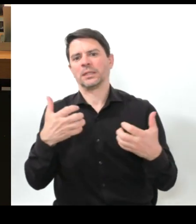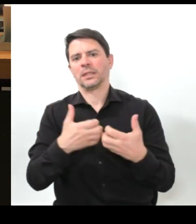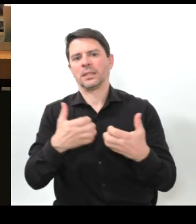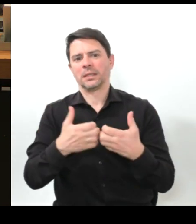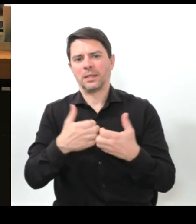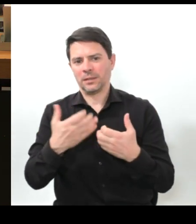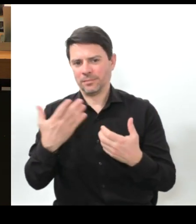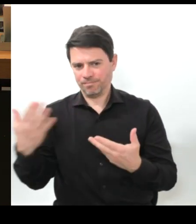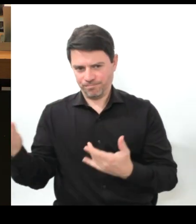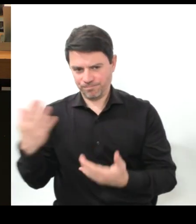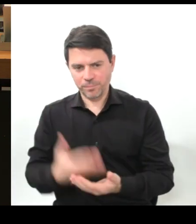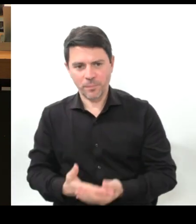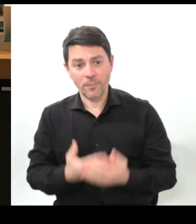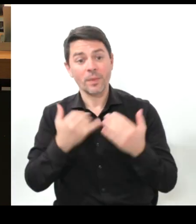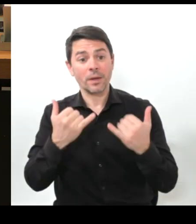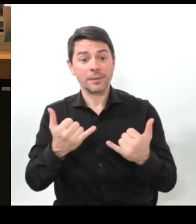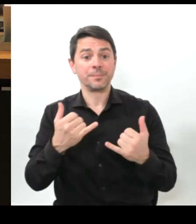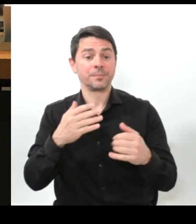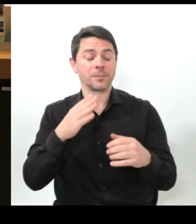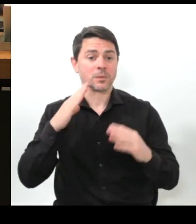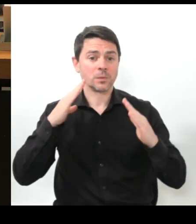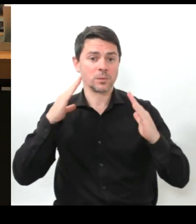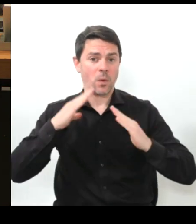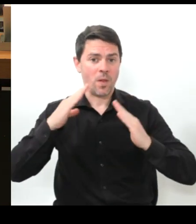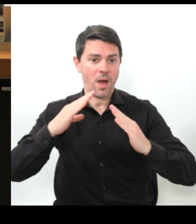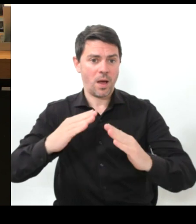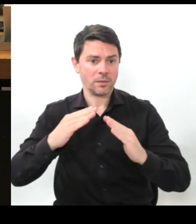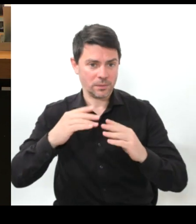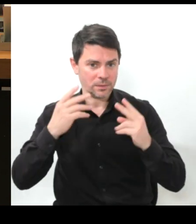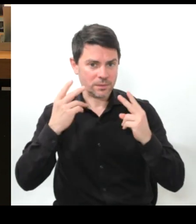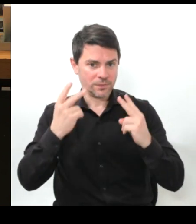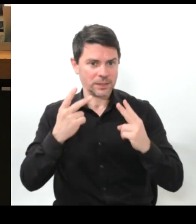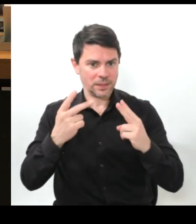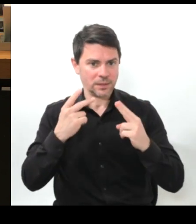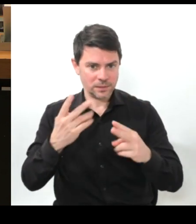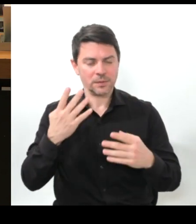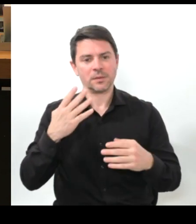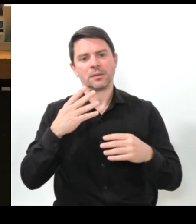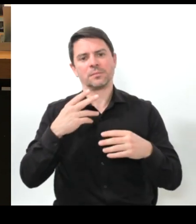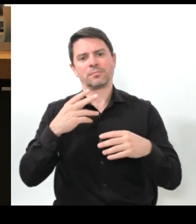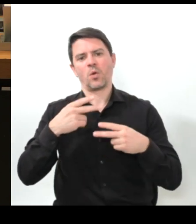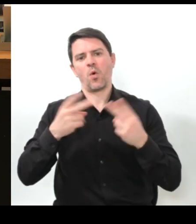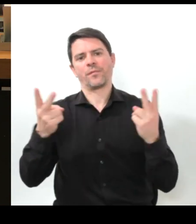ein, dass das Solargesetzt und das Energiewendegesetz und ist, dass der Ausbau beschleunigt wird.